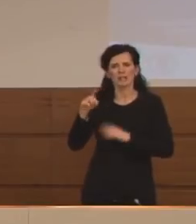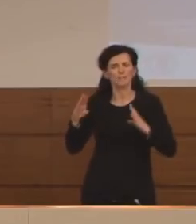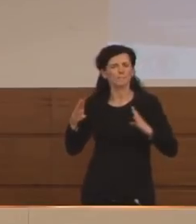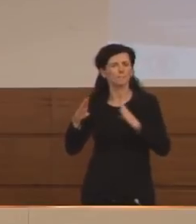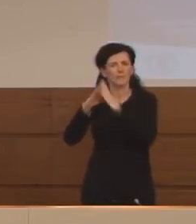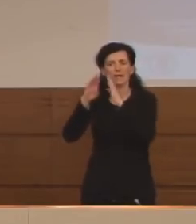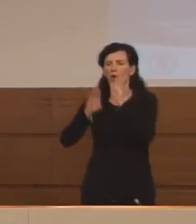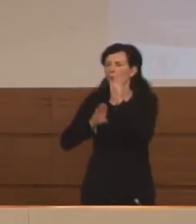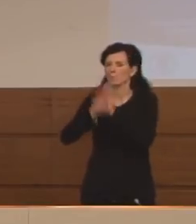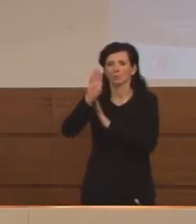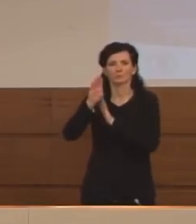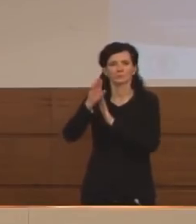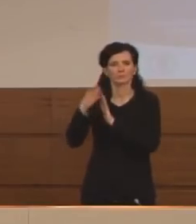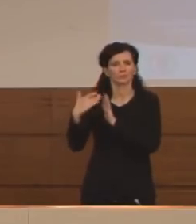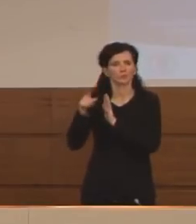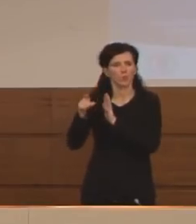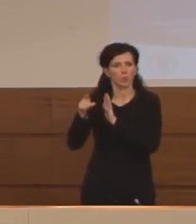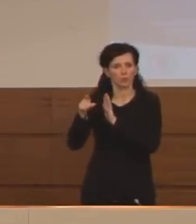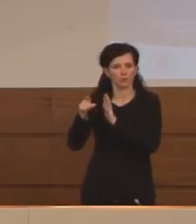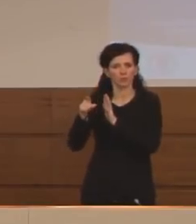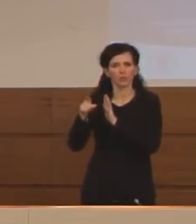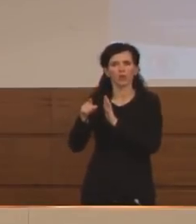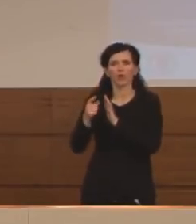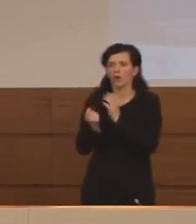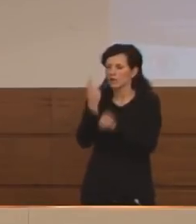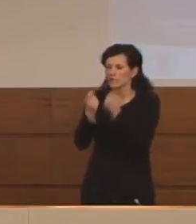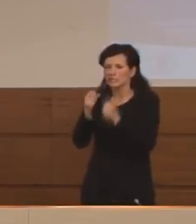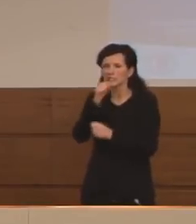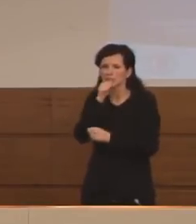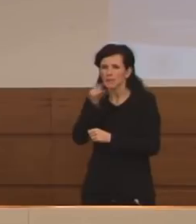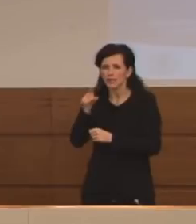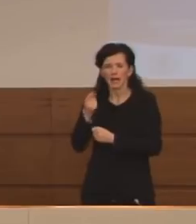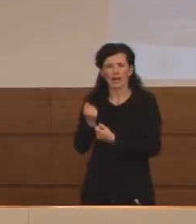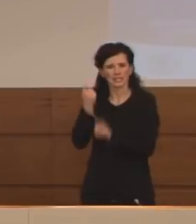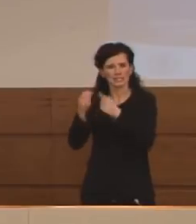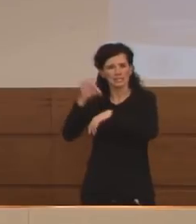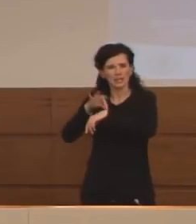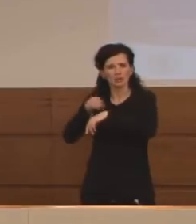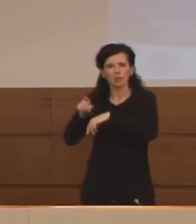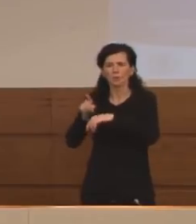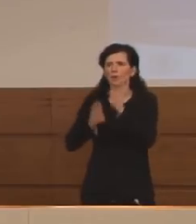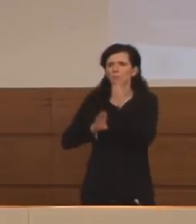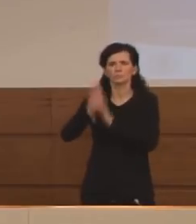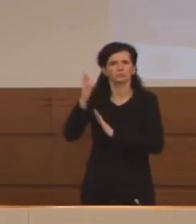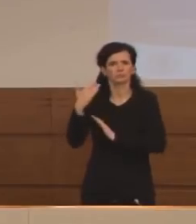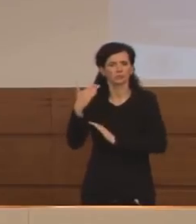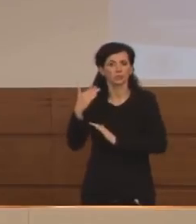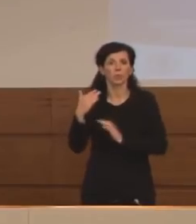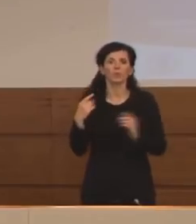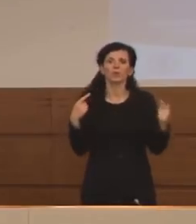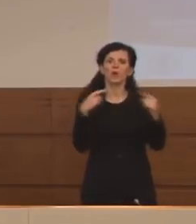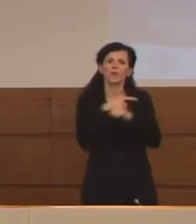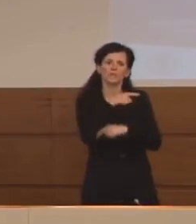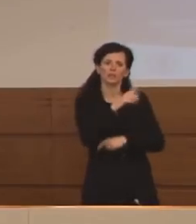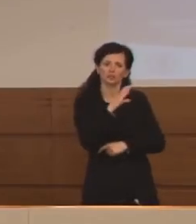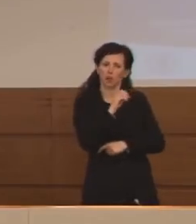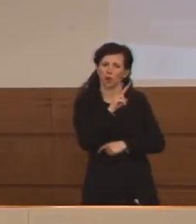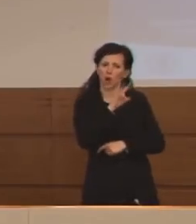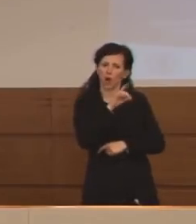Questo virus, che dà una sintomatologia fortunatamente nella maggior parte dei casi meno grave della sars,